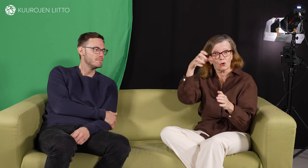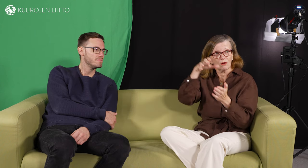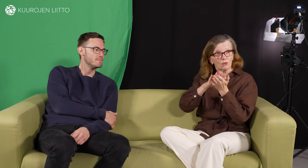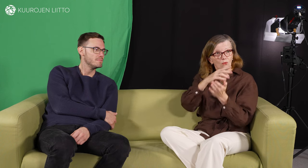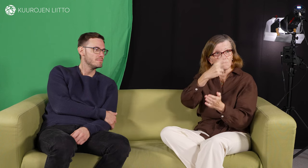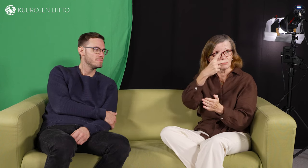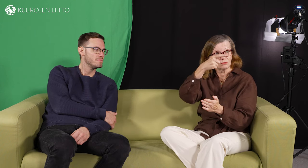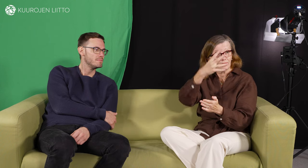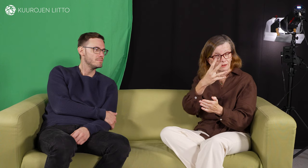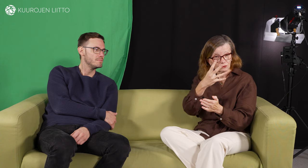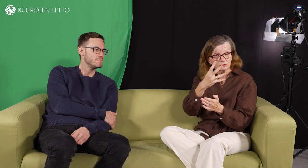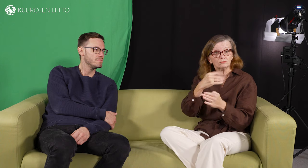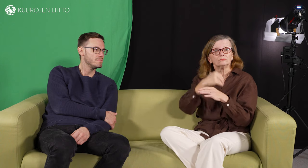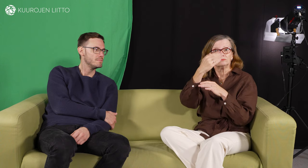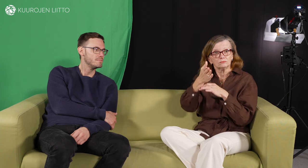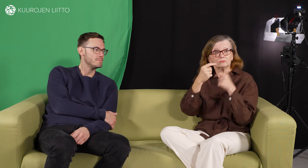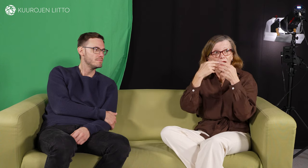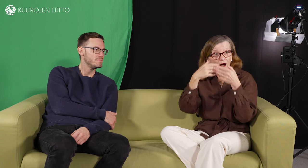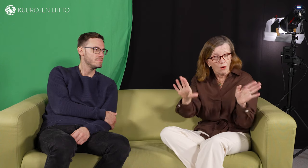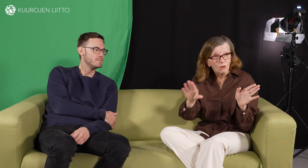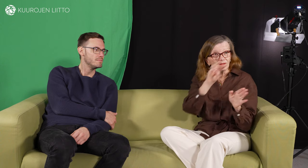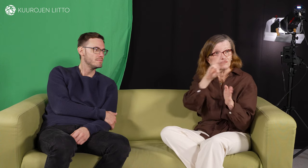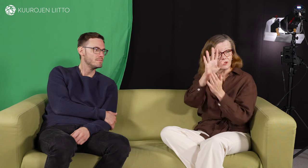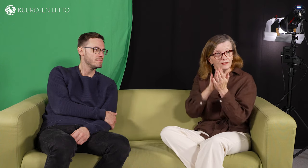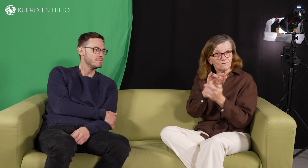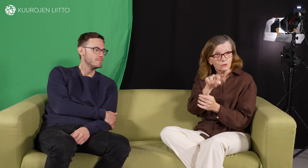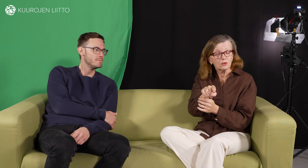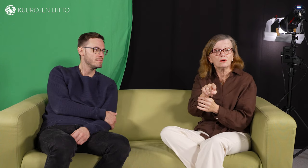avasimme verkkosivut lokakuussa 2014.